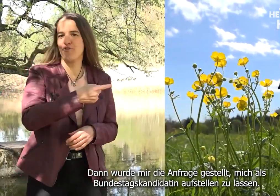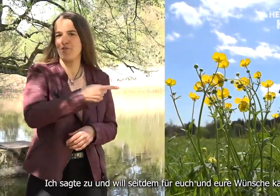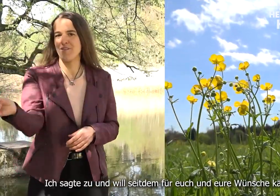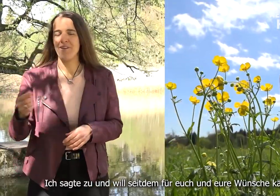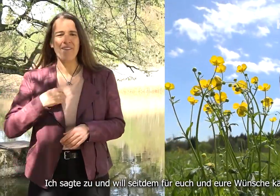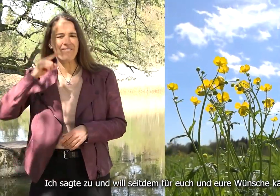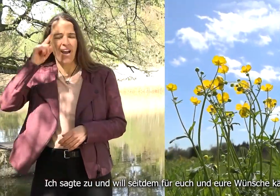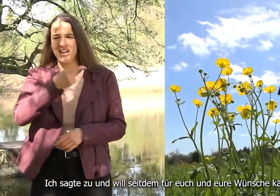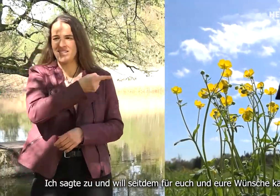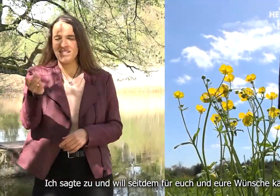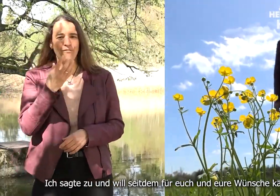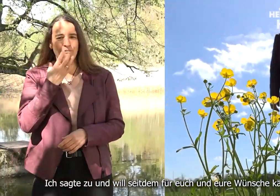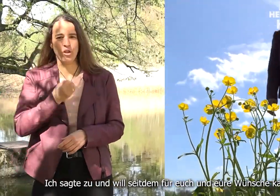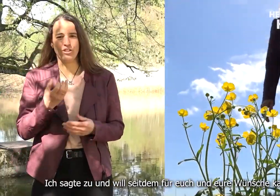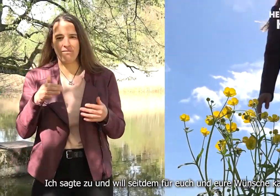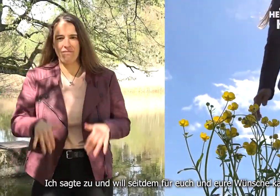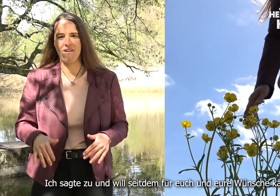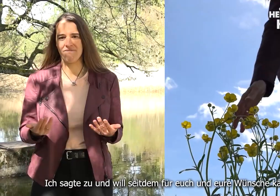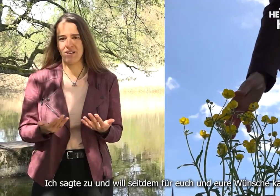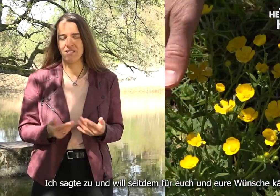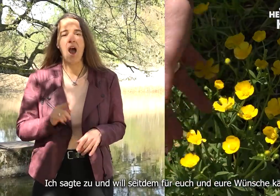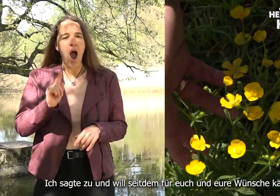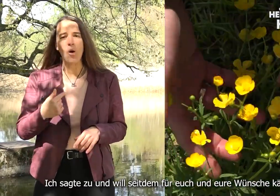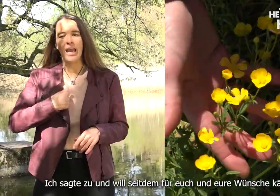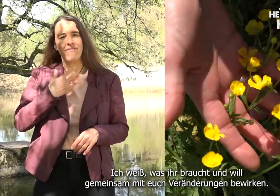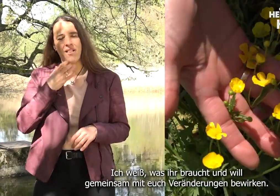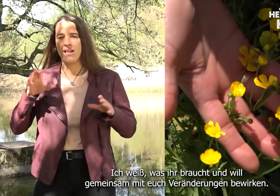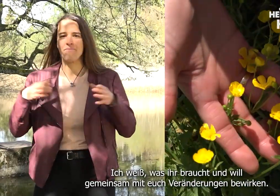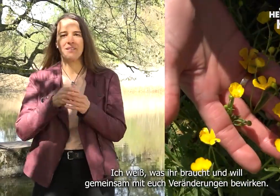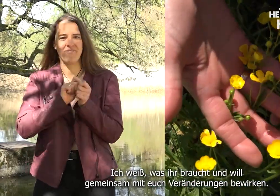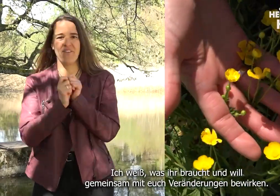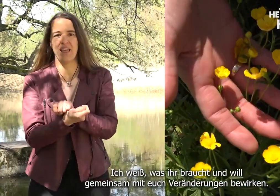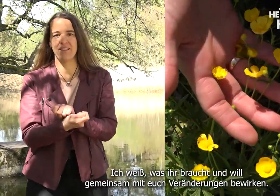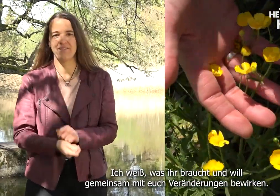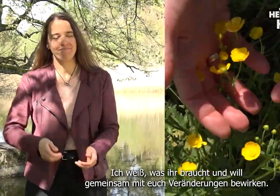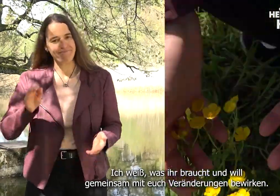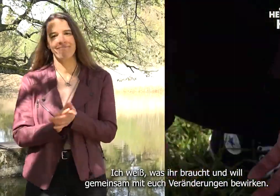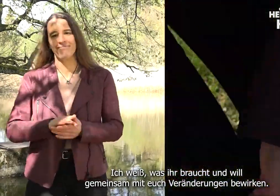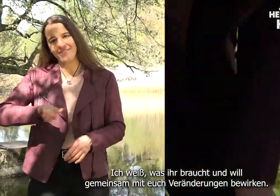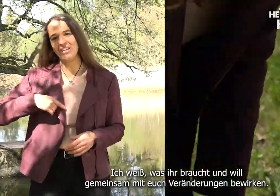ich sagte zu ihr seitdem für euch und eure wünsche kämpfen ich weiß was ihr